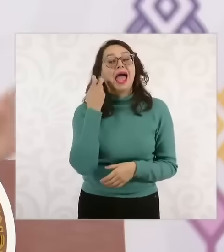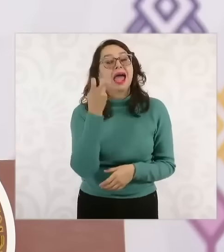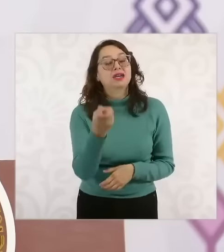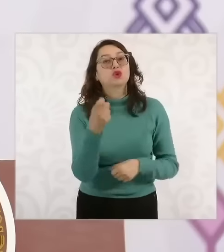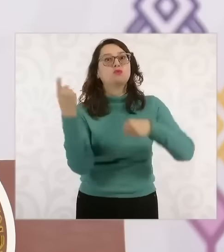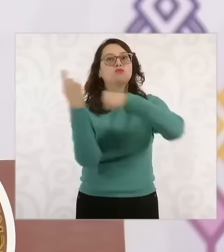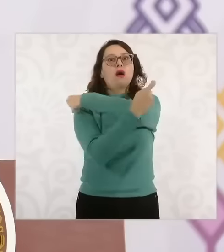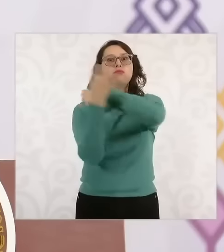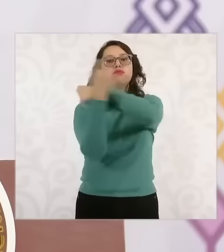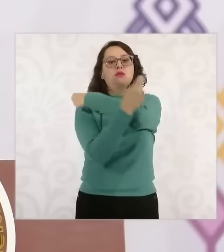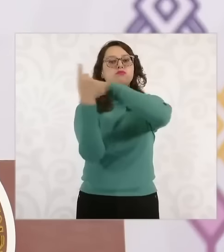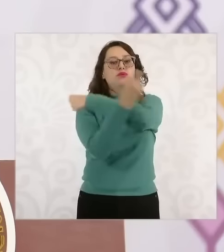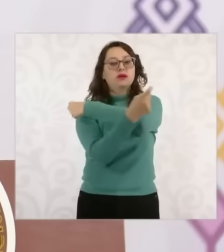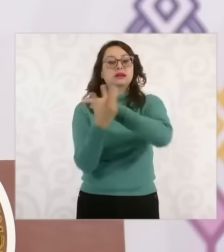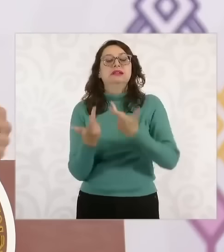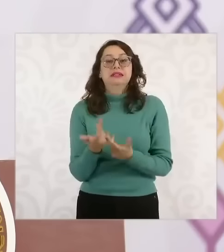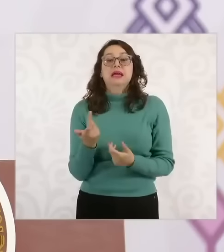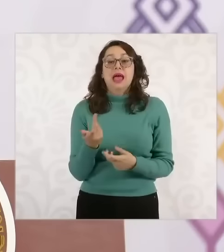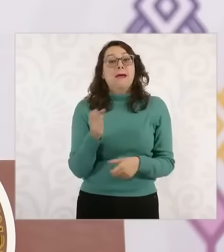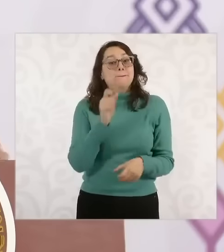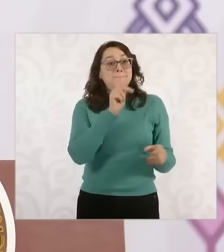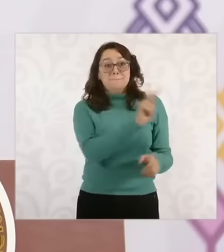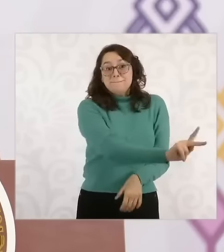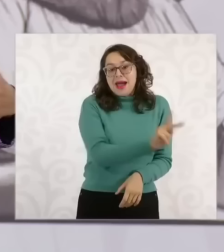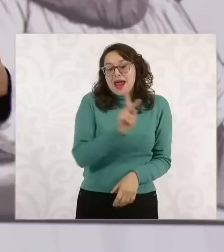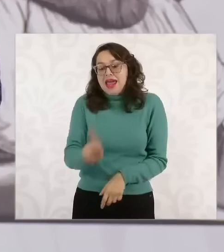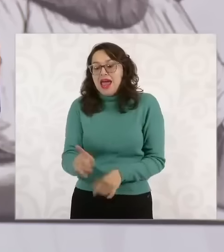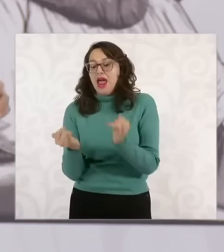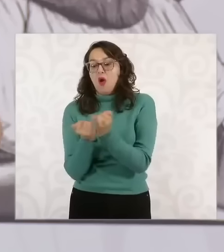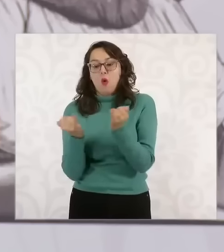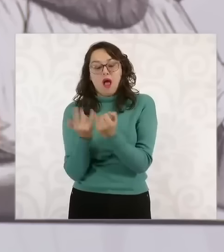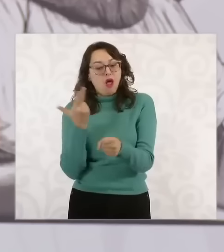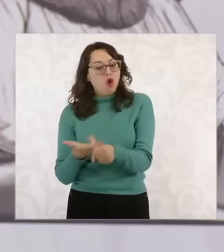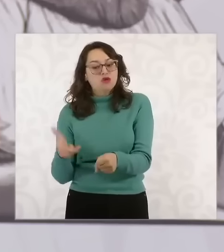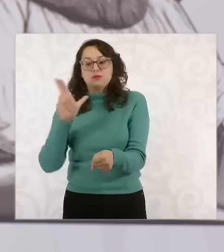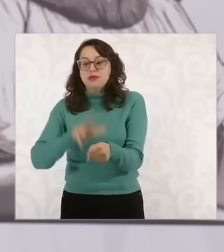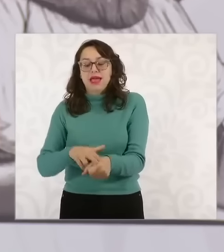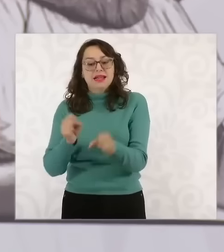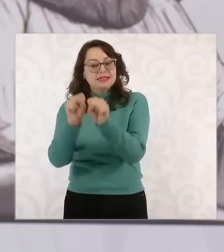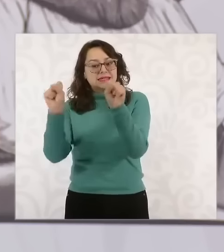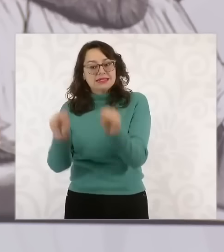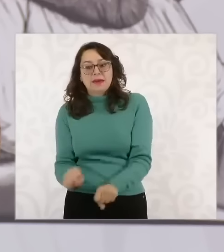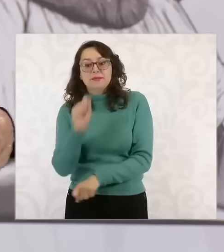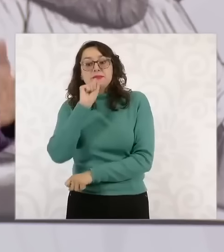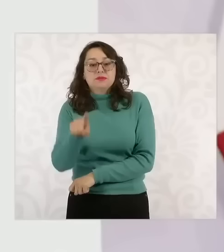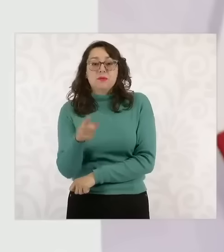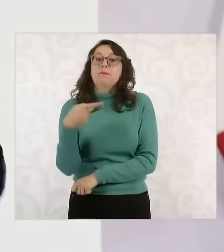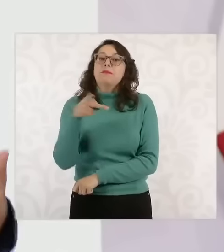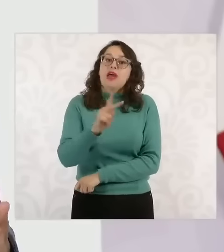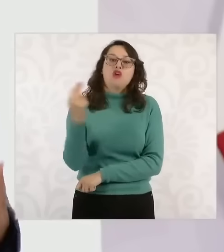digitalización es necesario para entrar a un sistema de este tipo que permita que ninguna